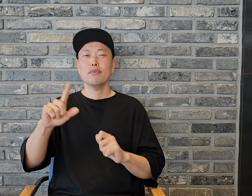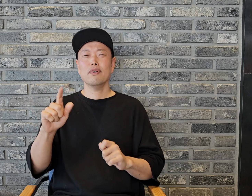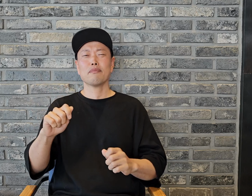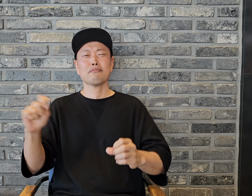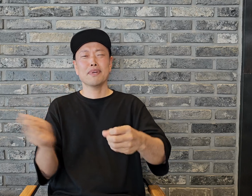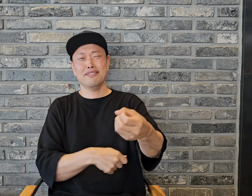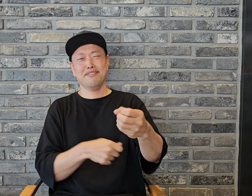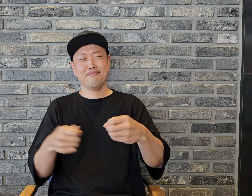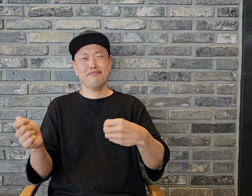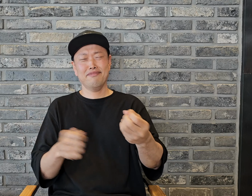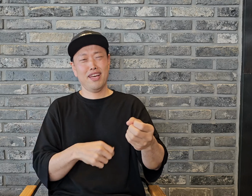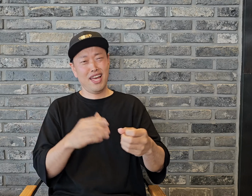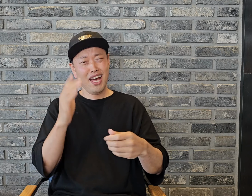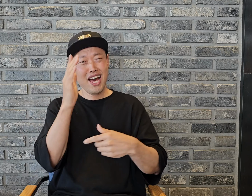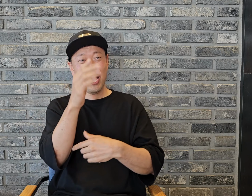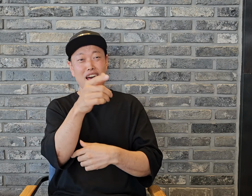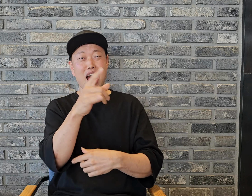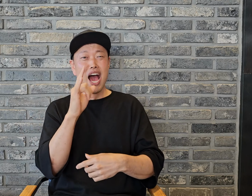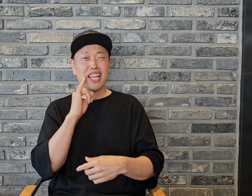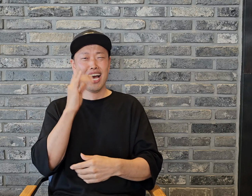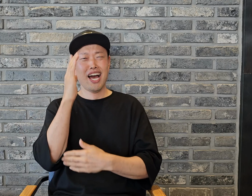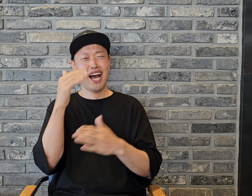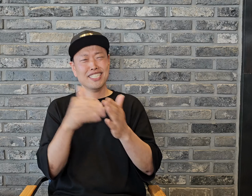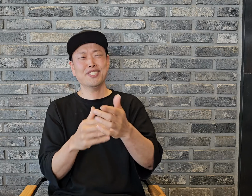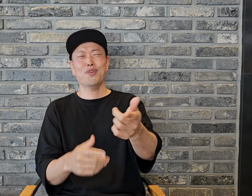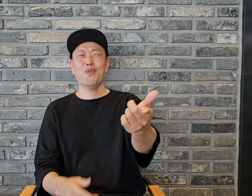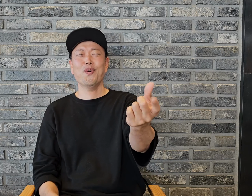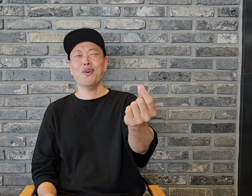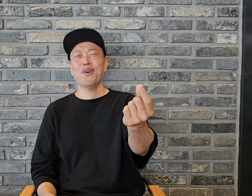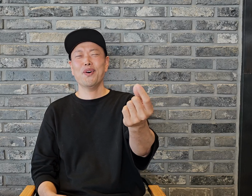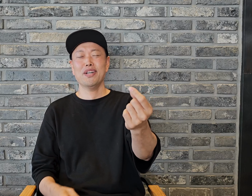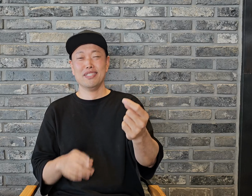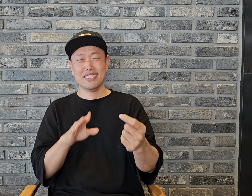denken Sie vielleicht an die Kreisel, mit denen Sie in Ihrer Jugend gespielt haben. Du hast darüber nachgedacht.